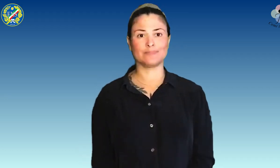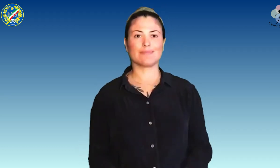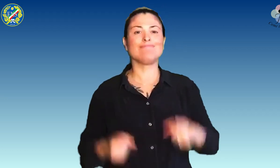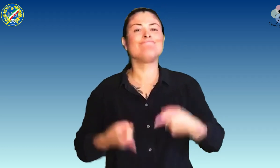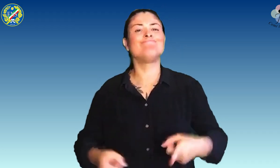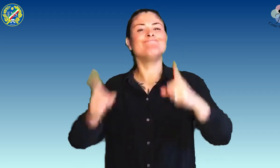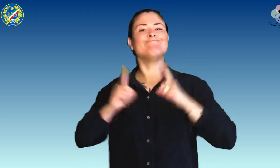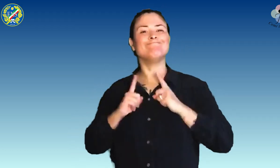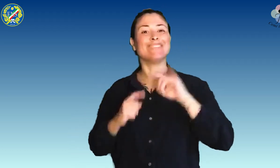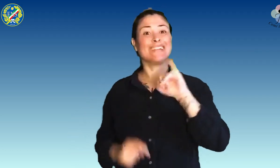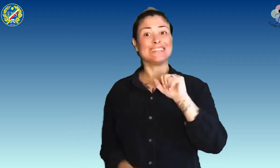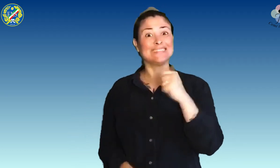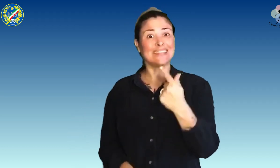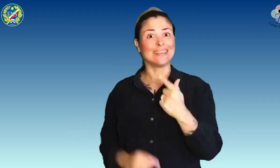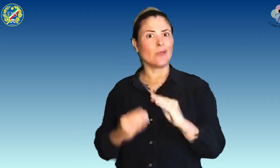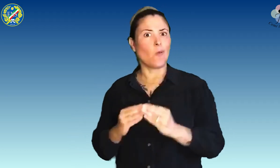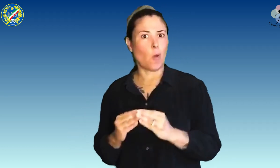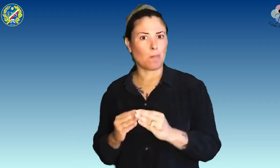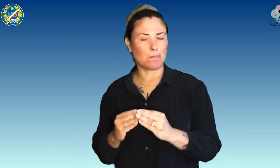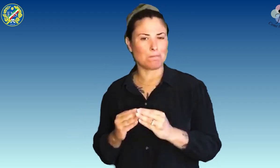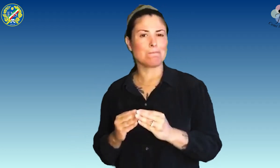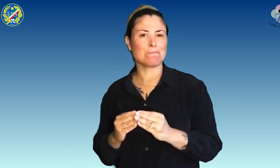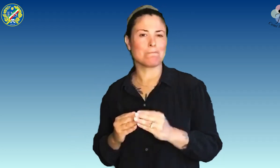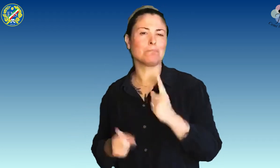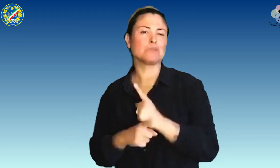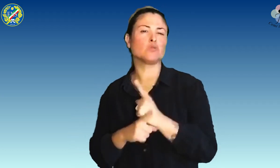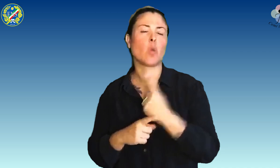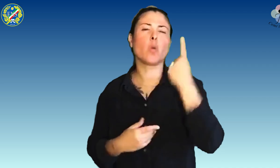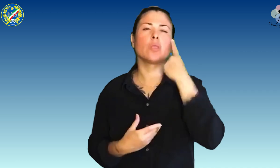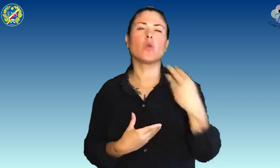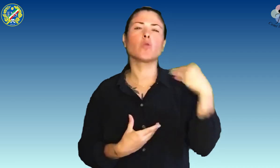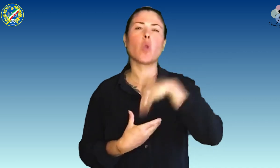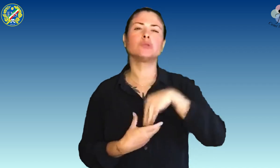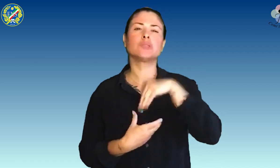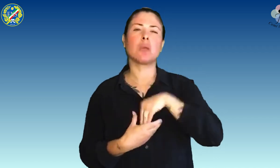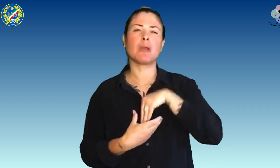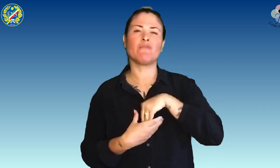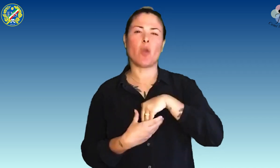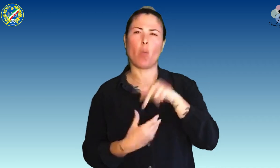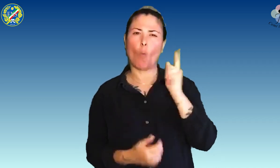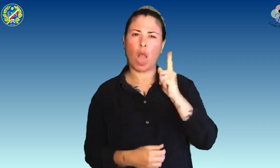Per proteggersi dalle IST è necessario essere consapevoli di quali